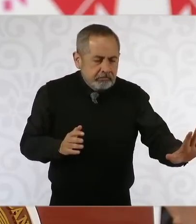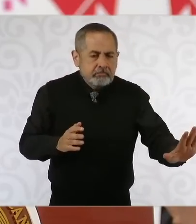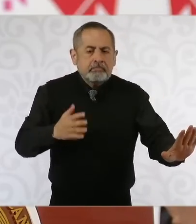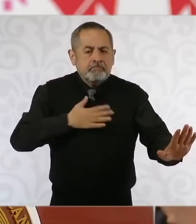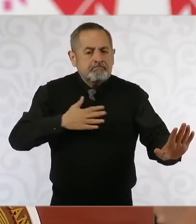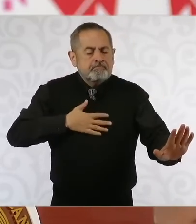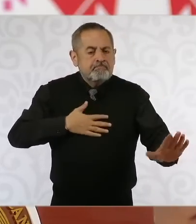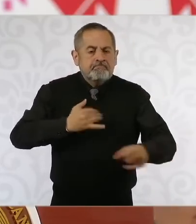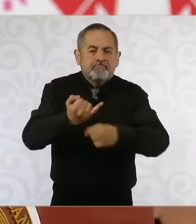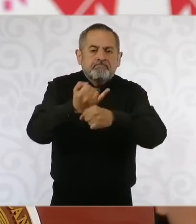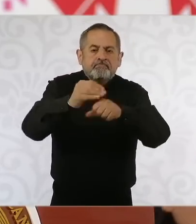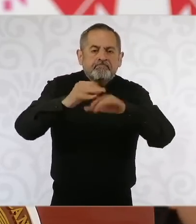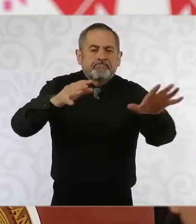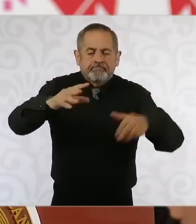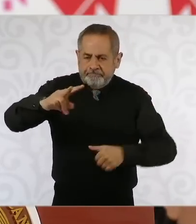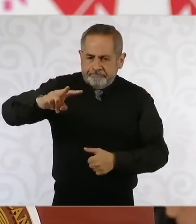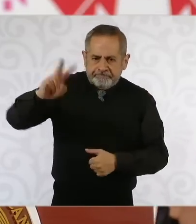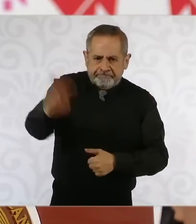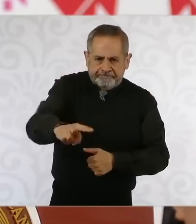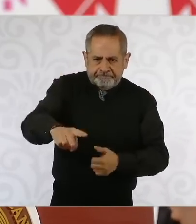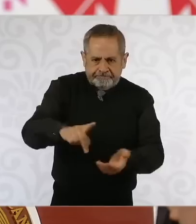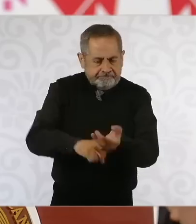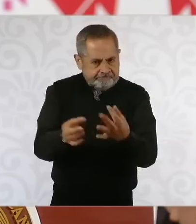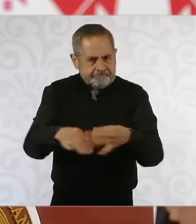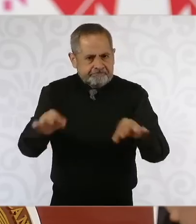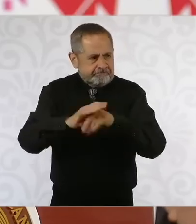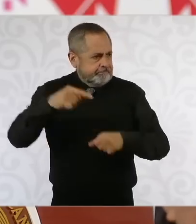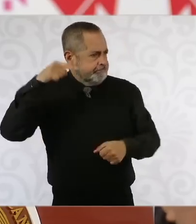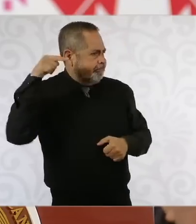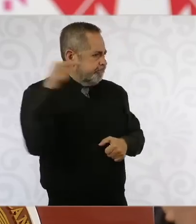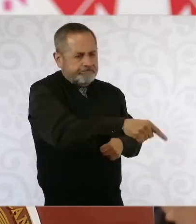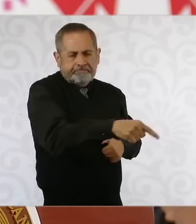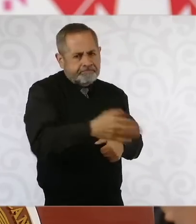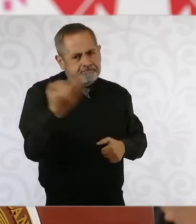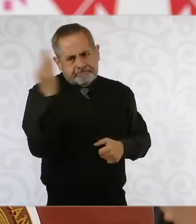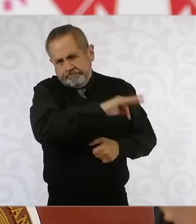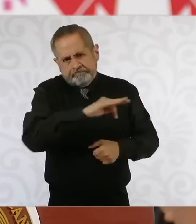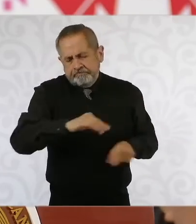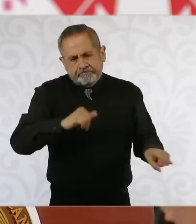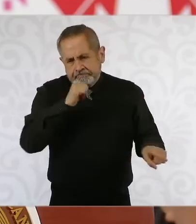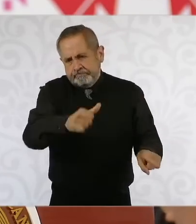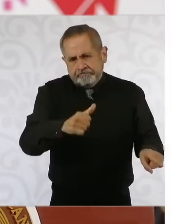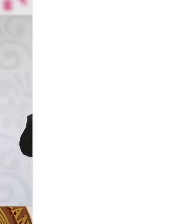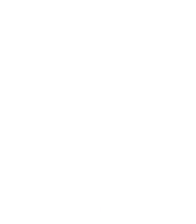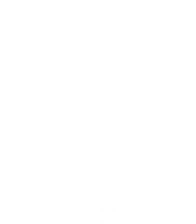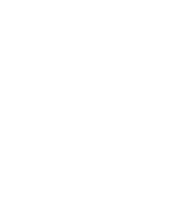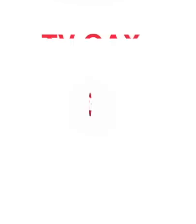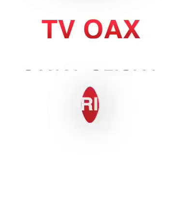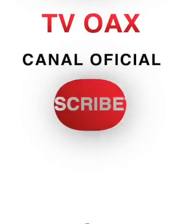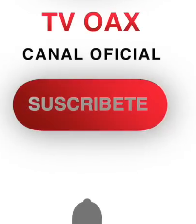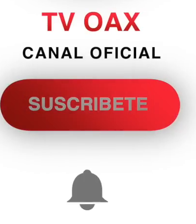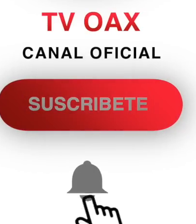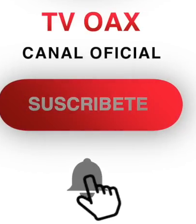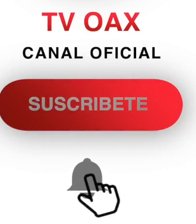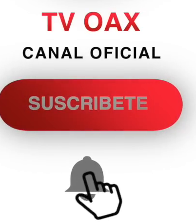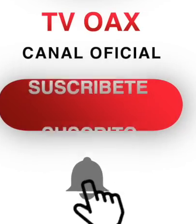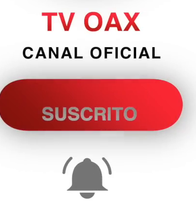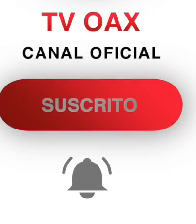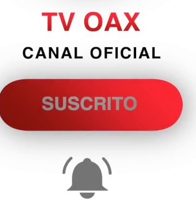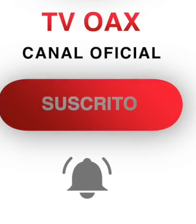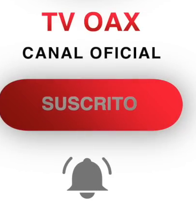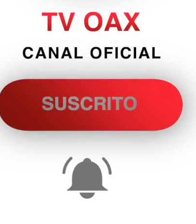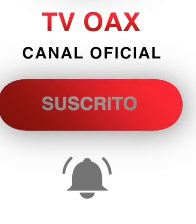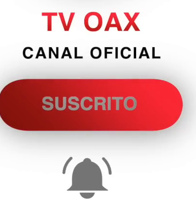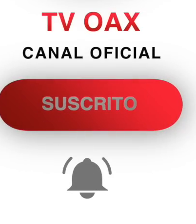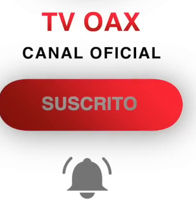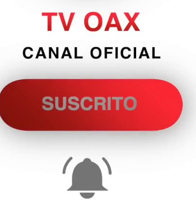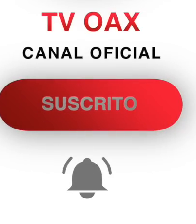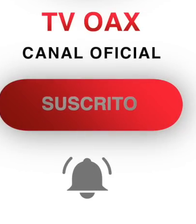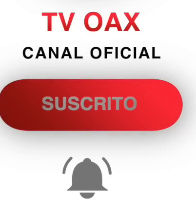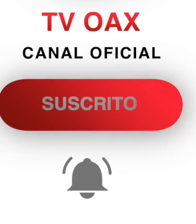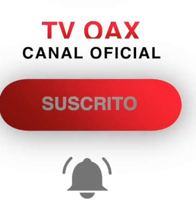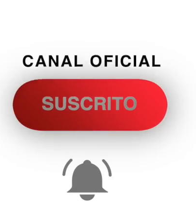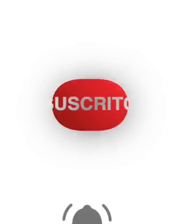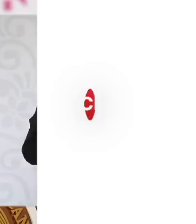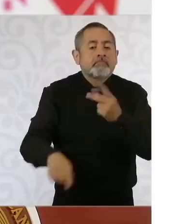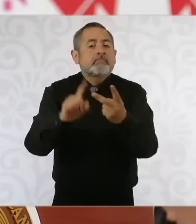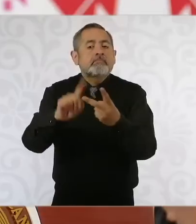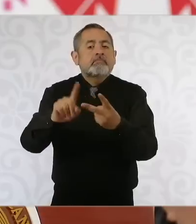la veracidad y denunciando ahí donde no hay información correcta segundo nosotros